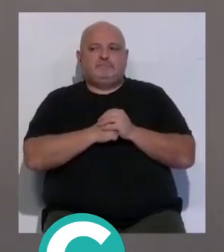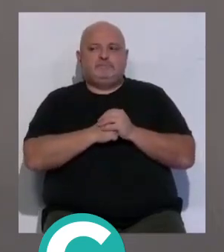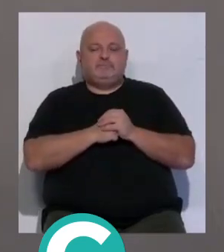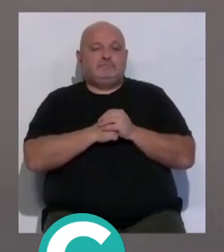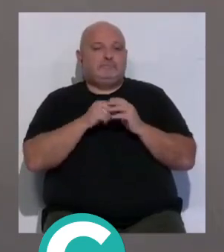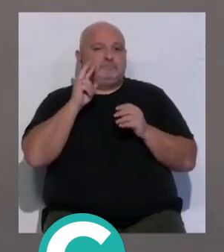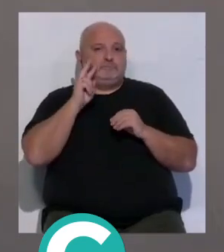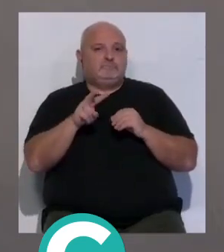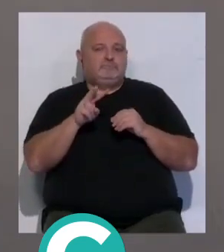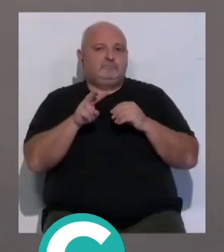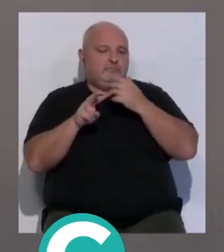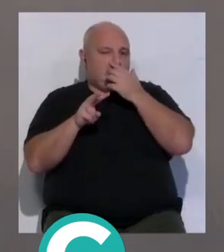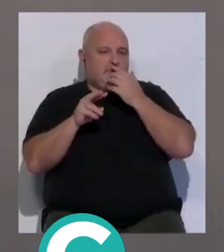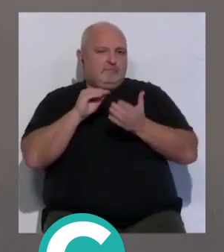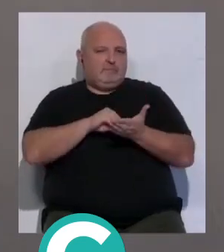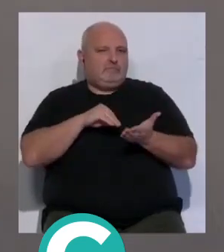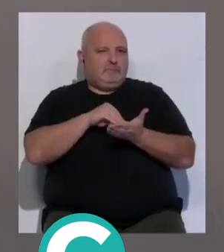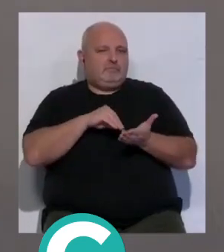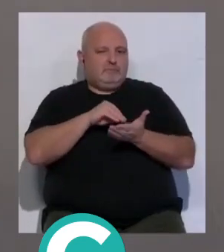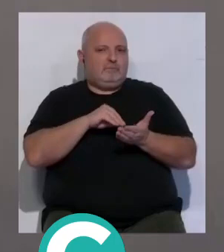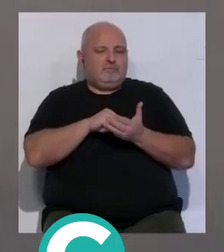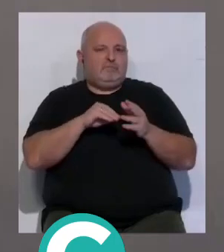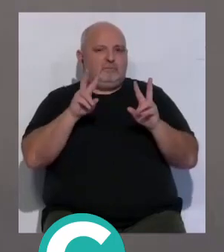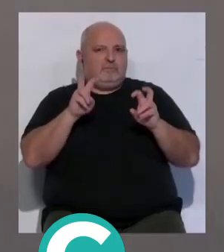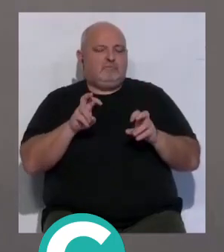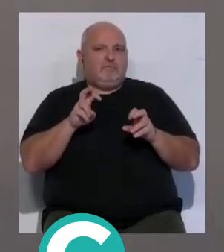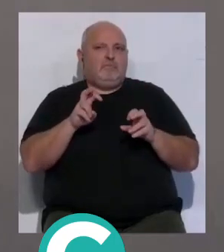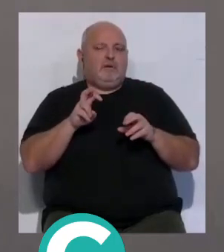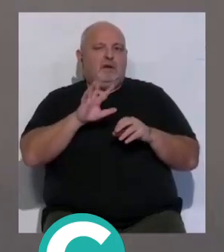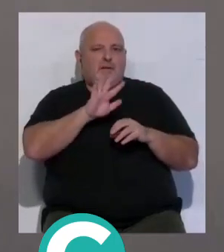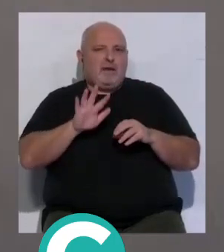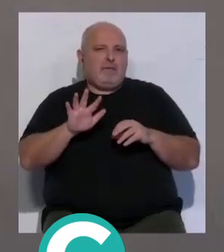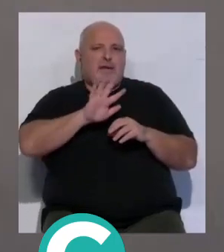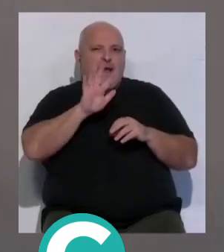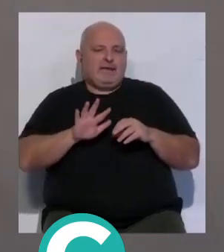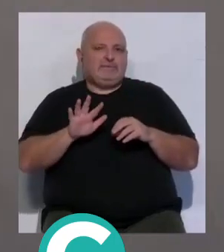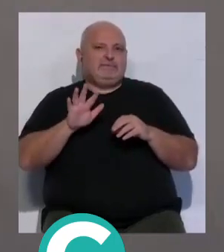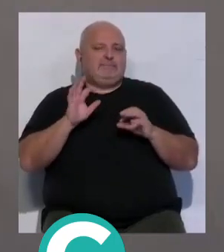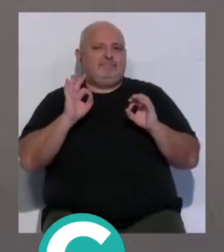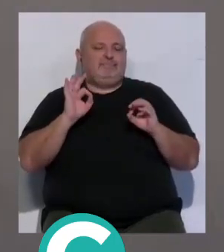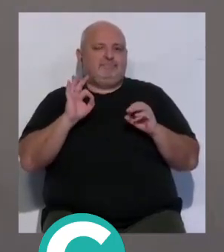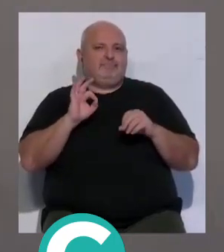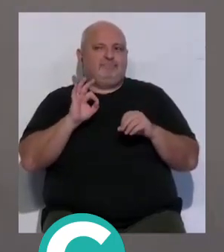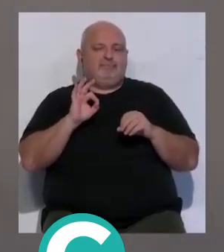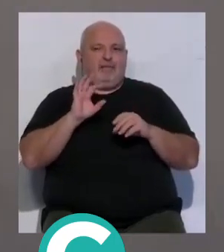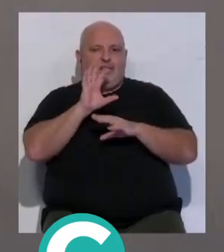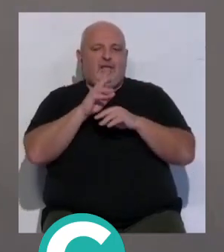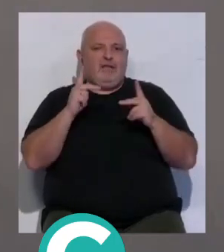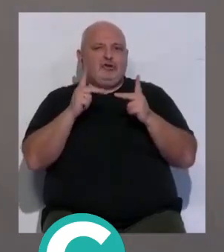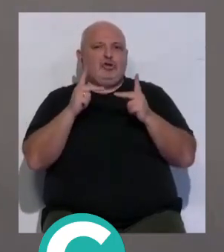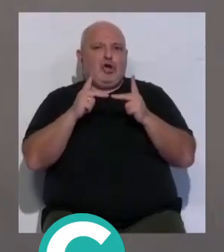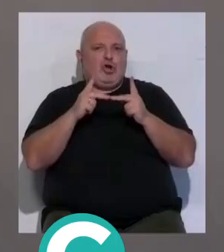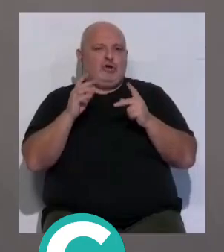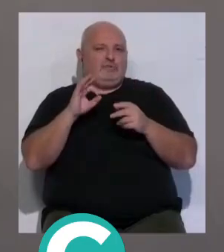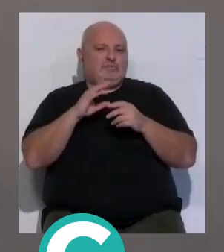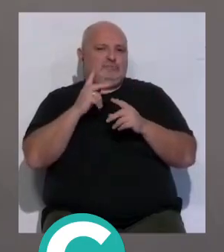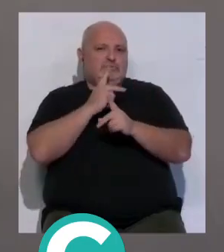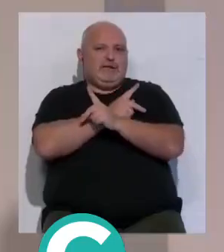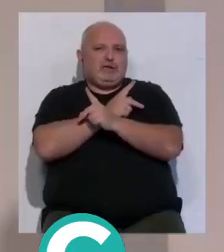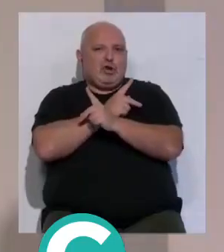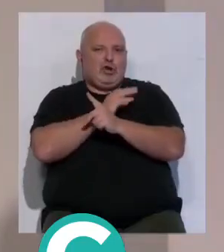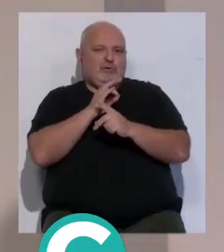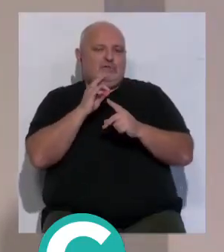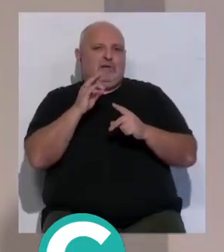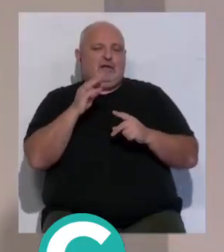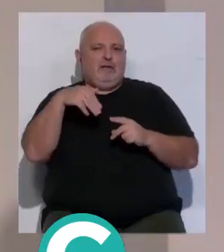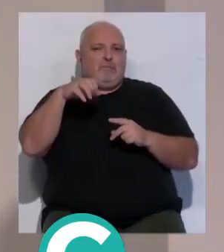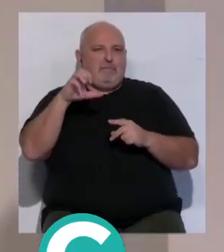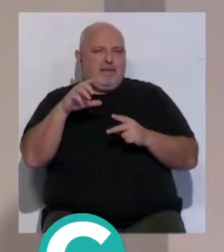hemos visto la cantidad la cantidad de imágenes de de tiktok de esto de Twitch o de memes de la